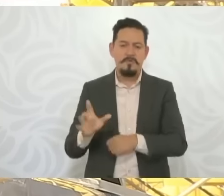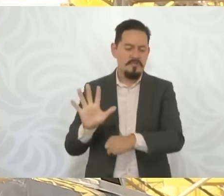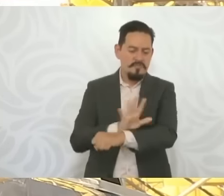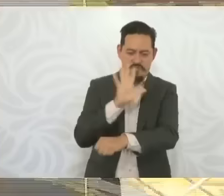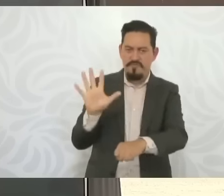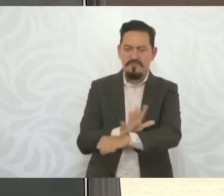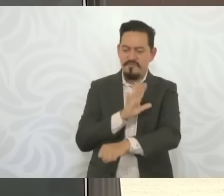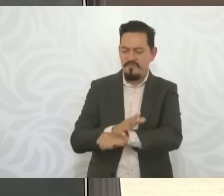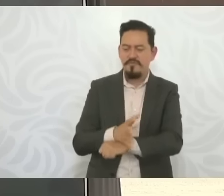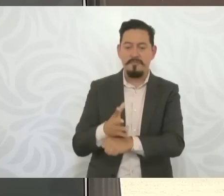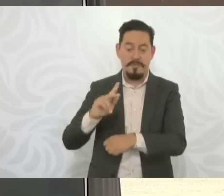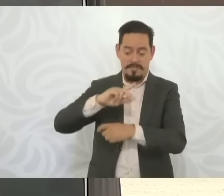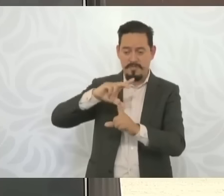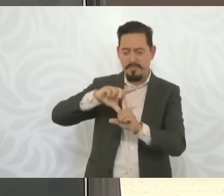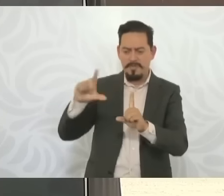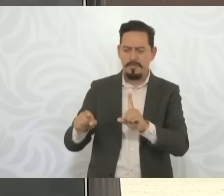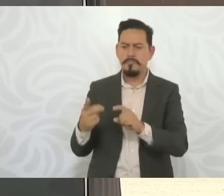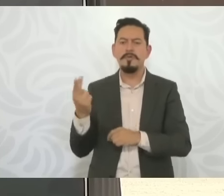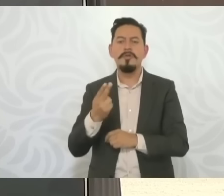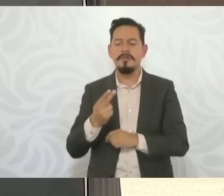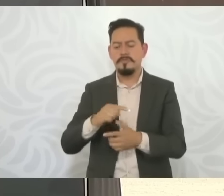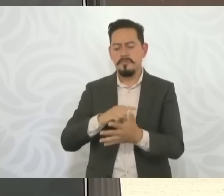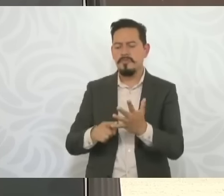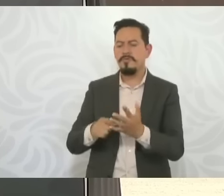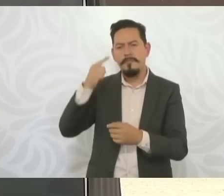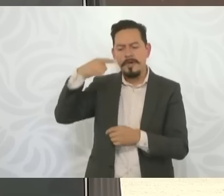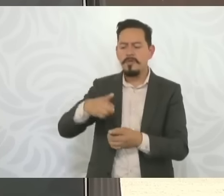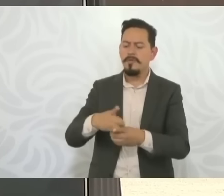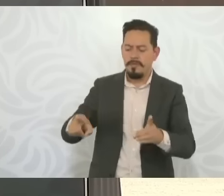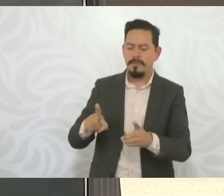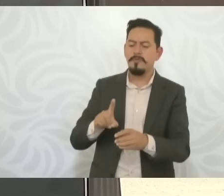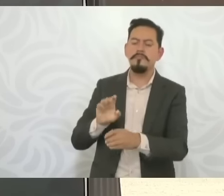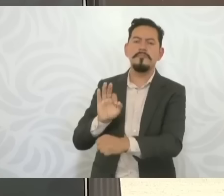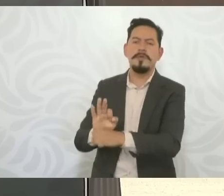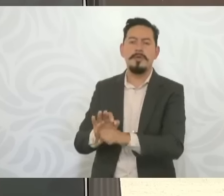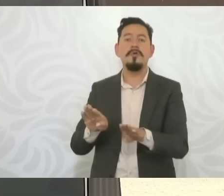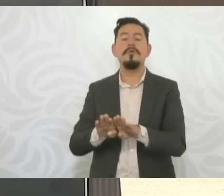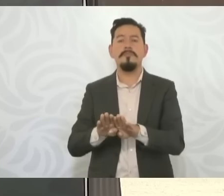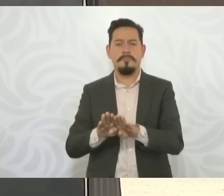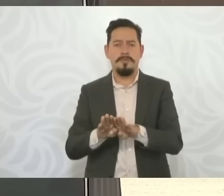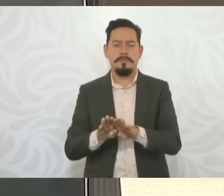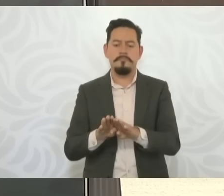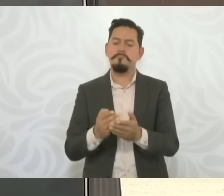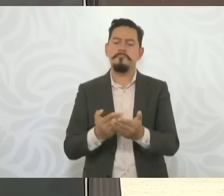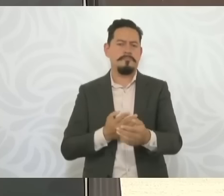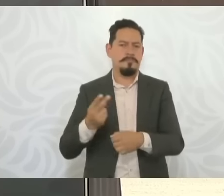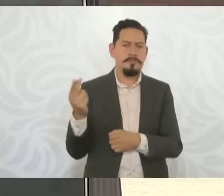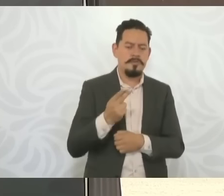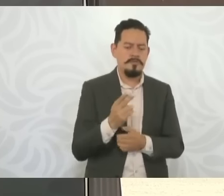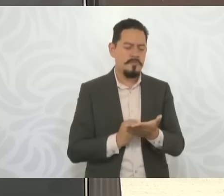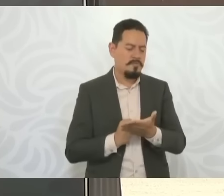y necesitaba para crecer con justicia social solo podía concretarse con decisiones propias